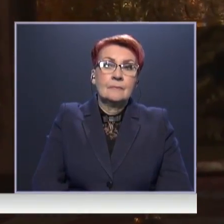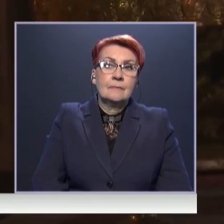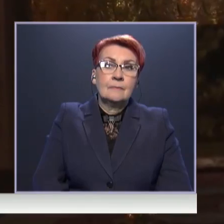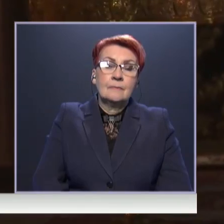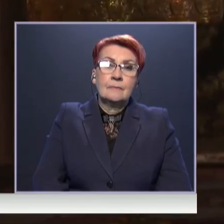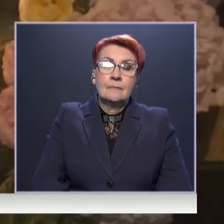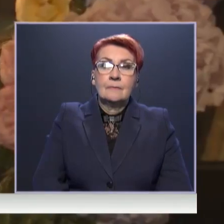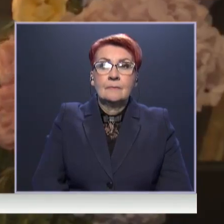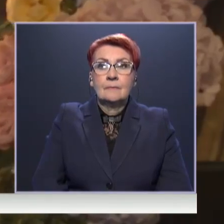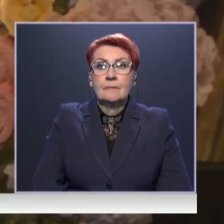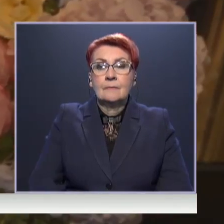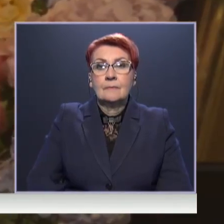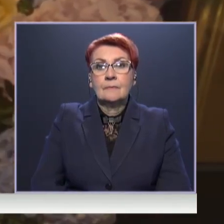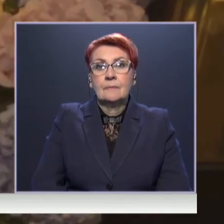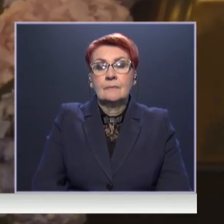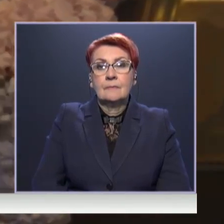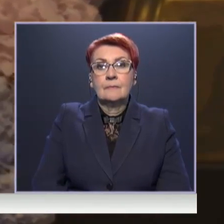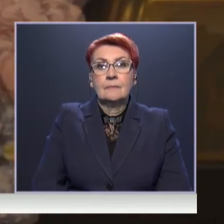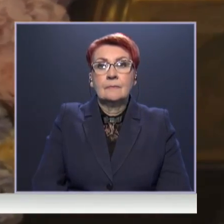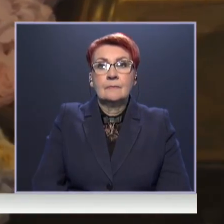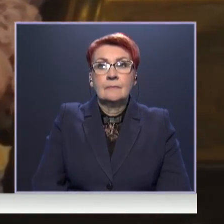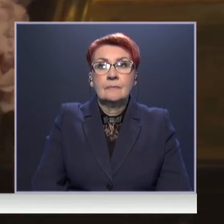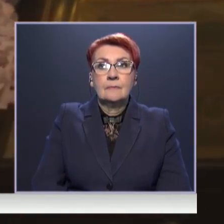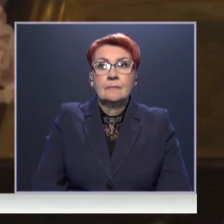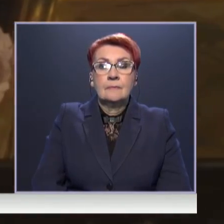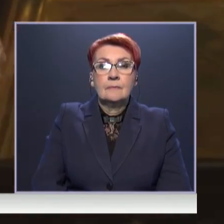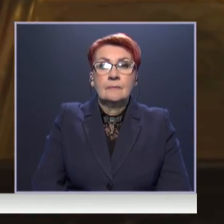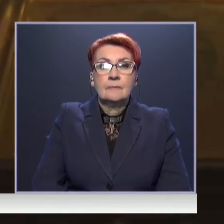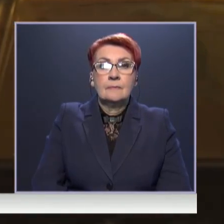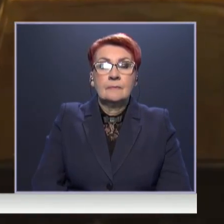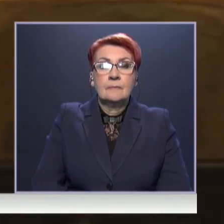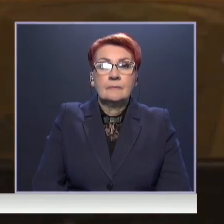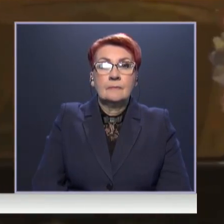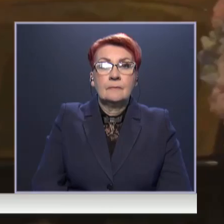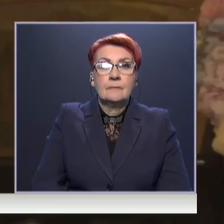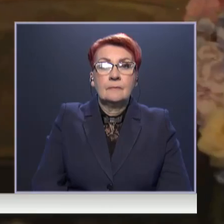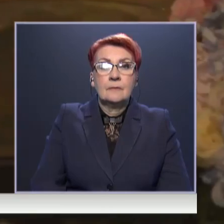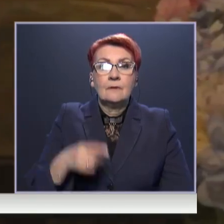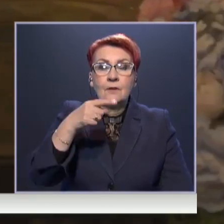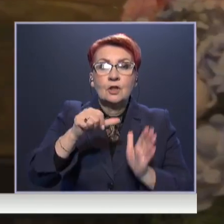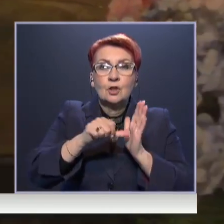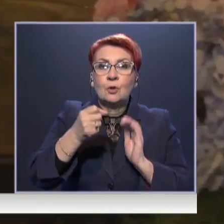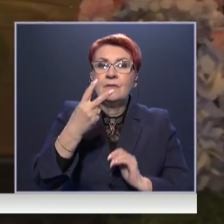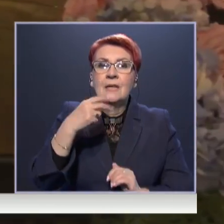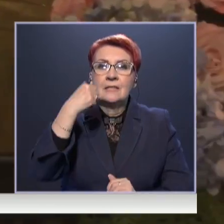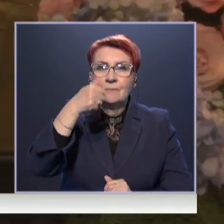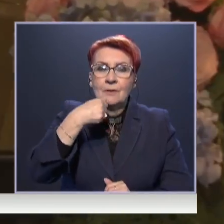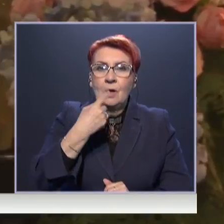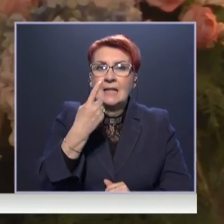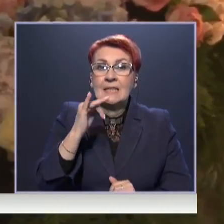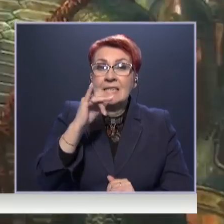в 1612 году один из списков Казанской иконы Божией